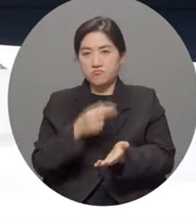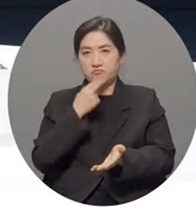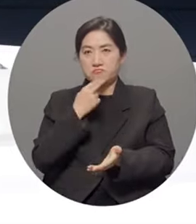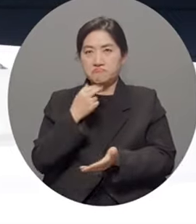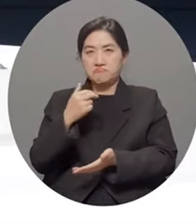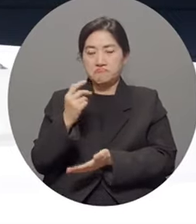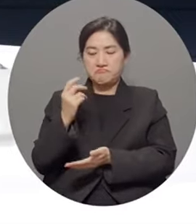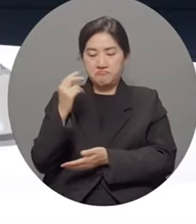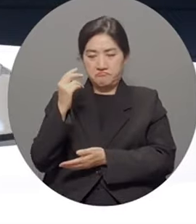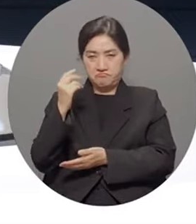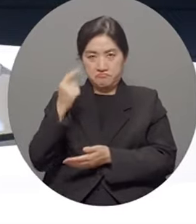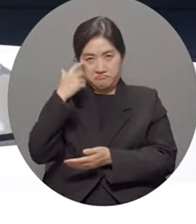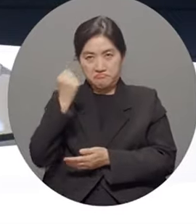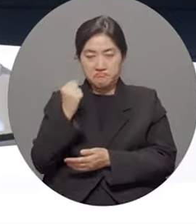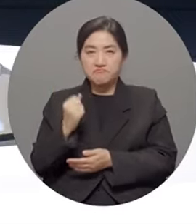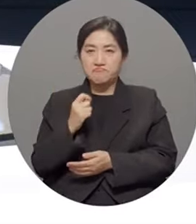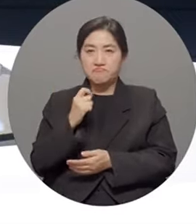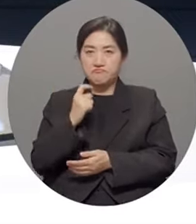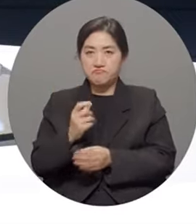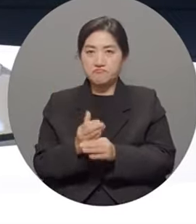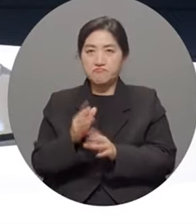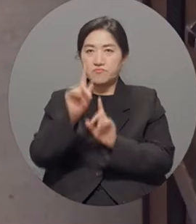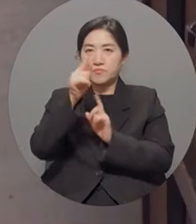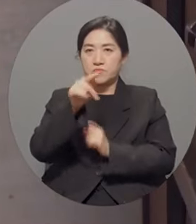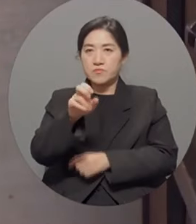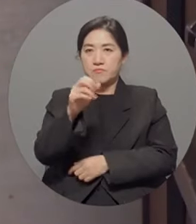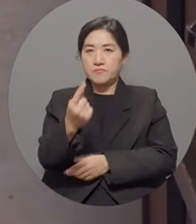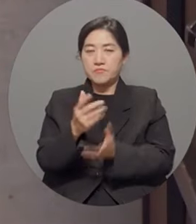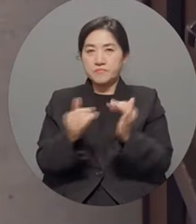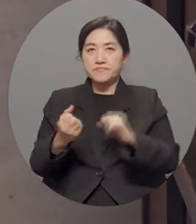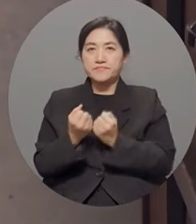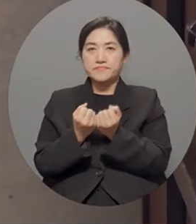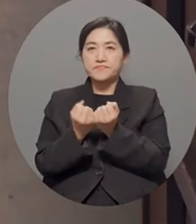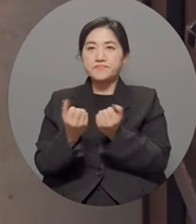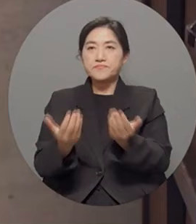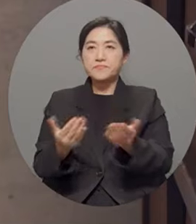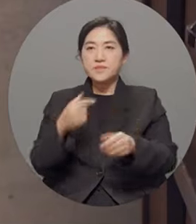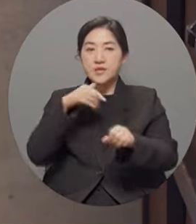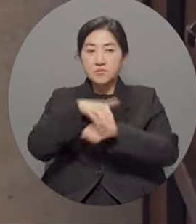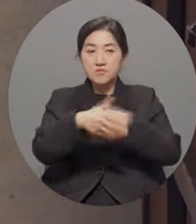있는데 지도부는 문제될 게 없다는 입장을 지키고 있습니다. 이남호 기자의 보도입니다.